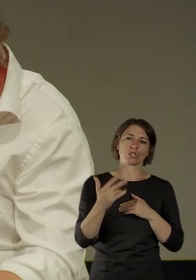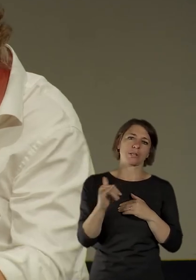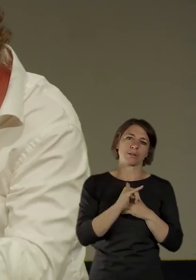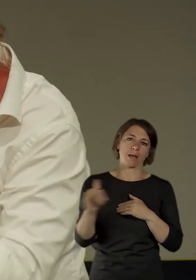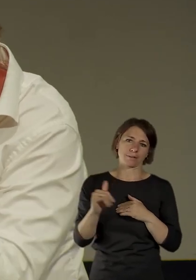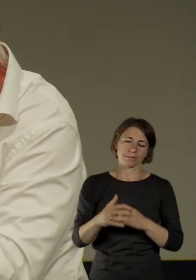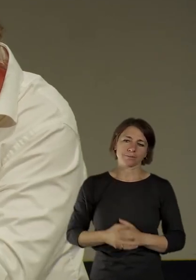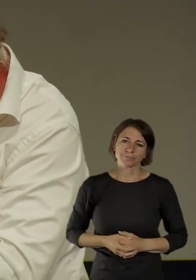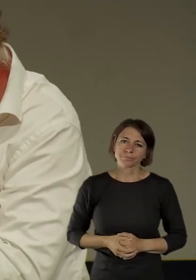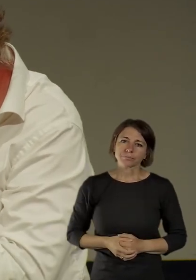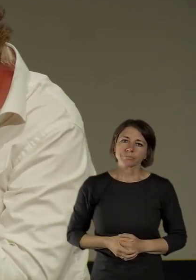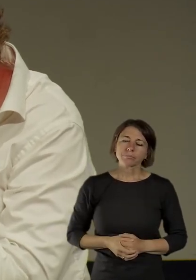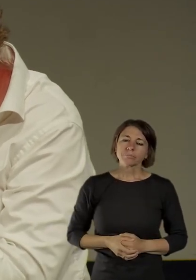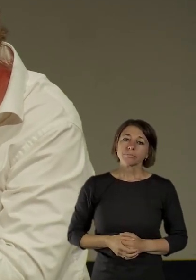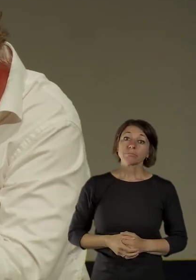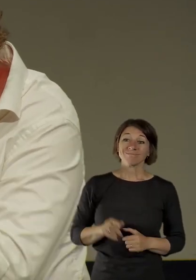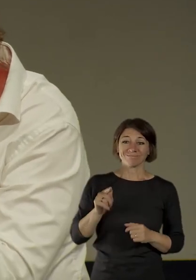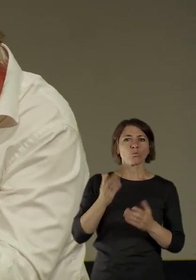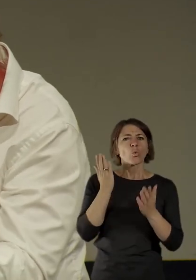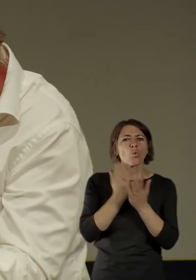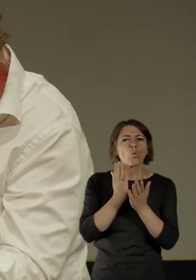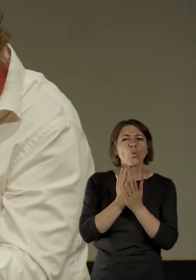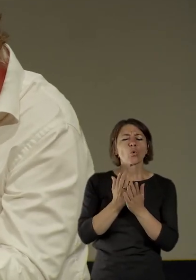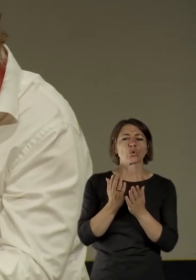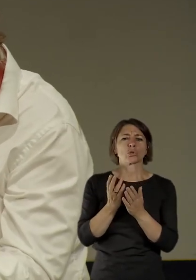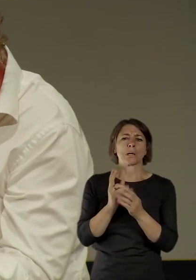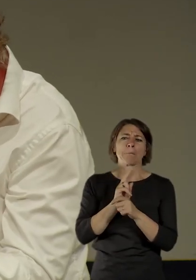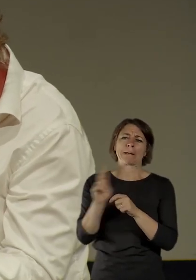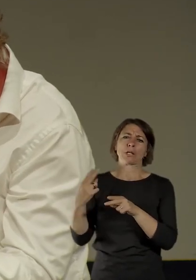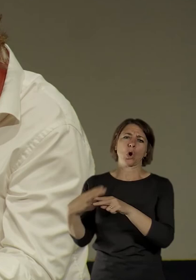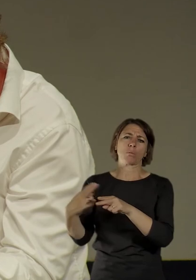až budou jednou zastavěny ty brownfieldy, třeba za 20 nebo 25 let...